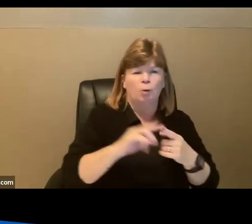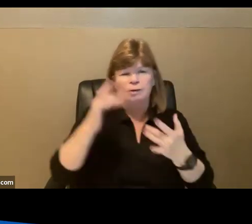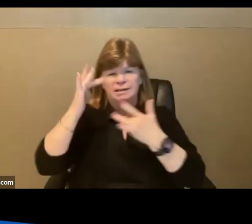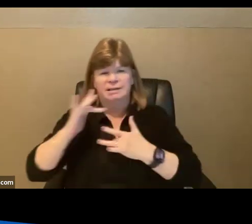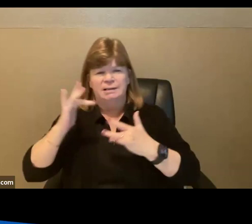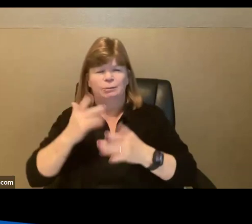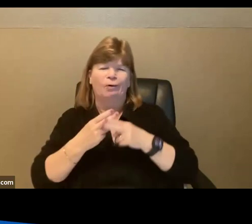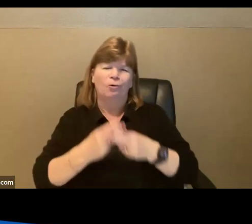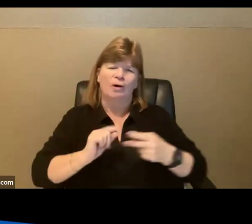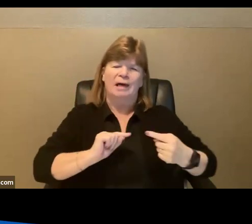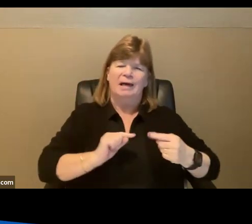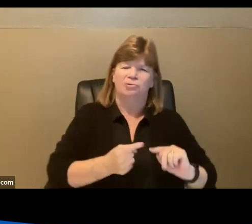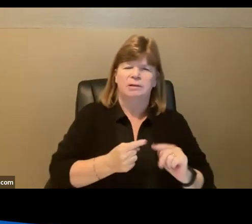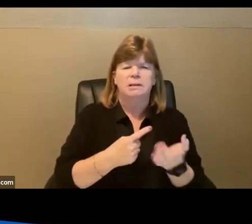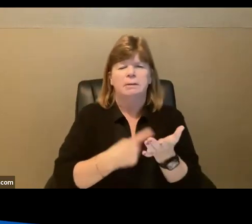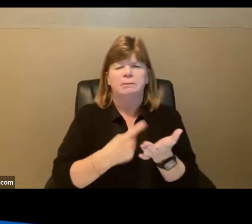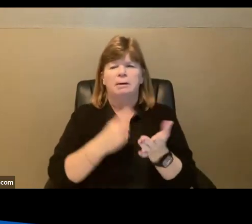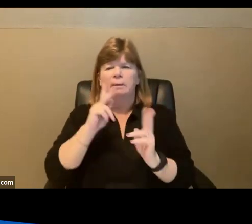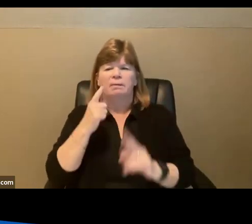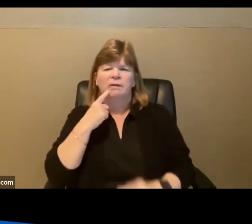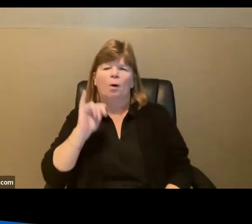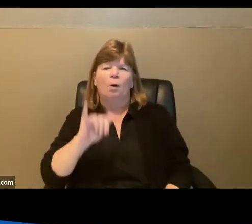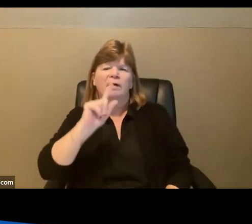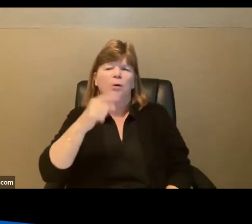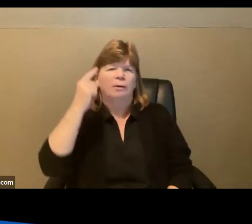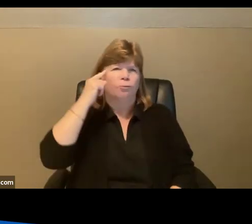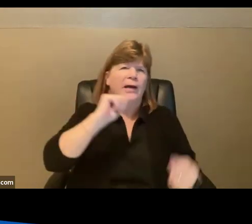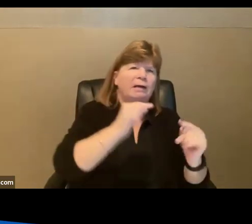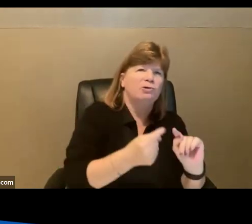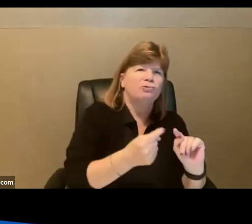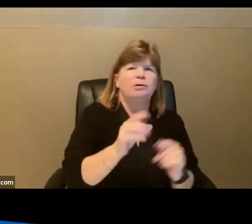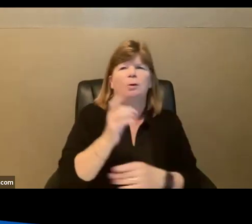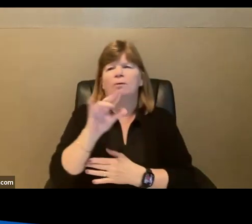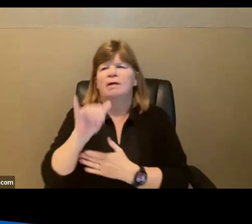A veces la gente piensa, oh, eso es solo lesión cerebral o eso es solo lesión de la médula espinal.